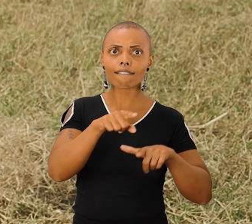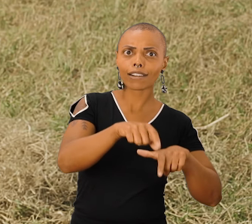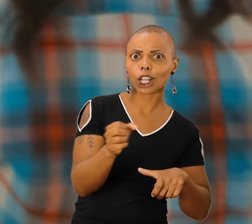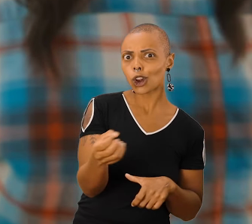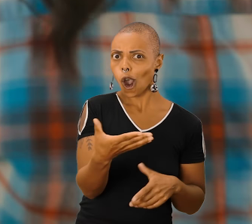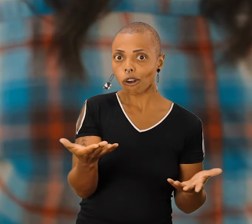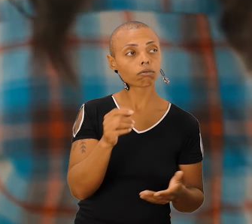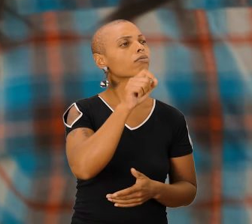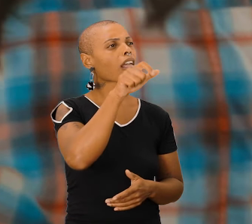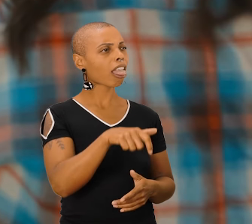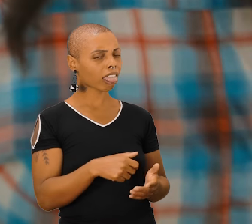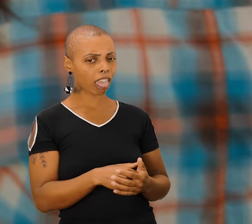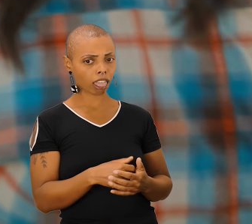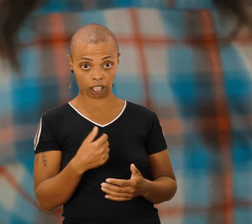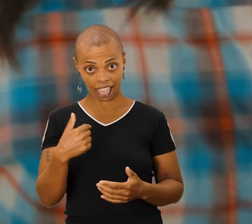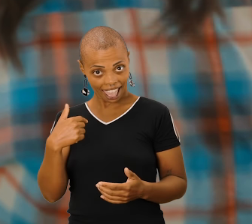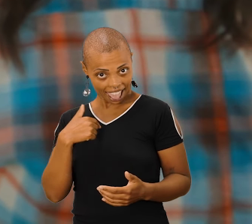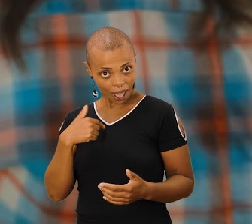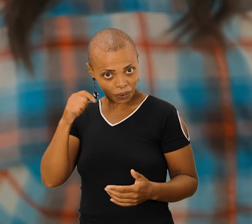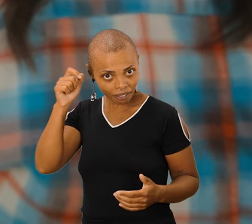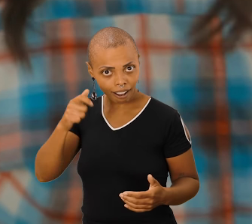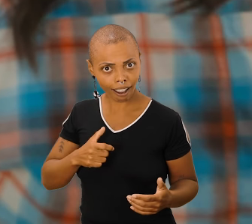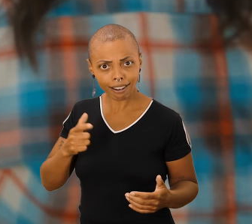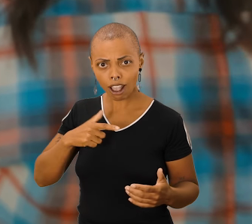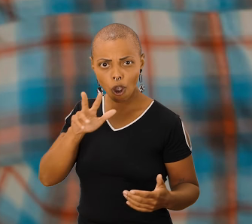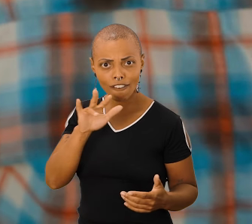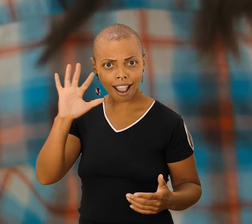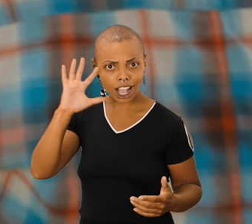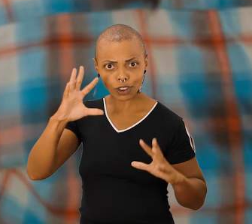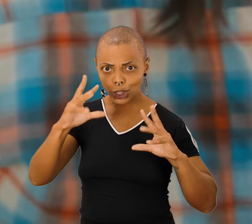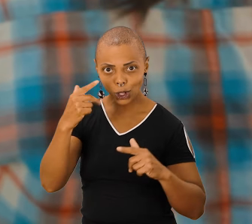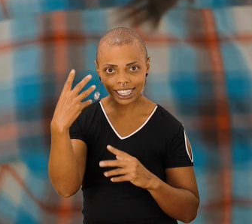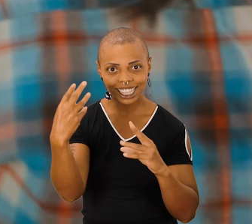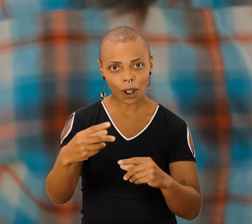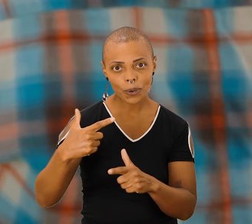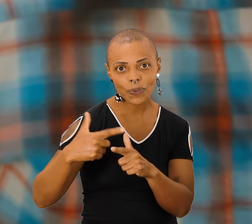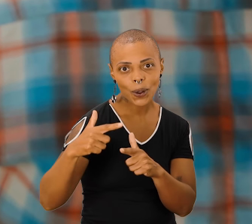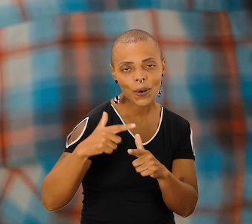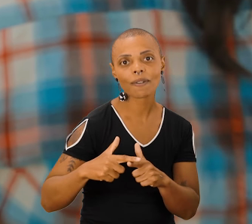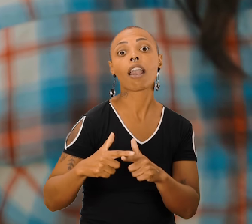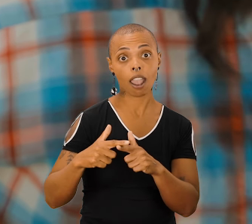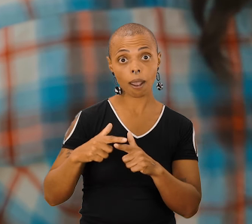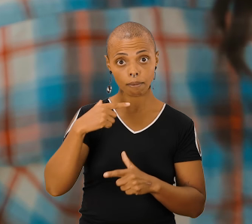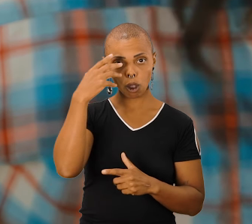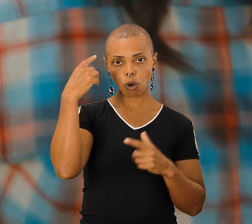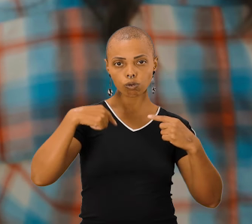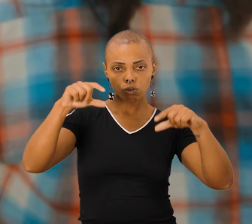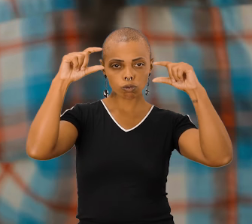[Homem ri] Oras, quem sou eu? Eu sou a solução de todos os seus problemas. Eu sou o oráculo mais renomado, mais conceituado,